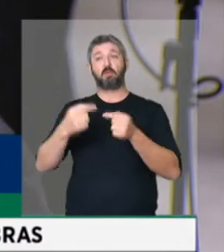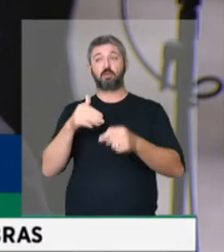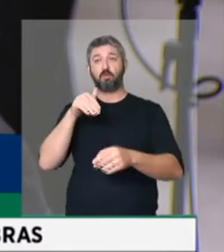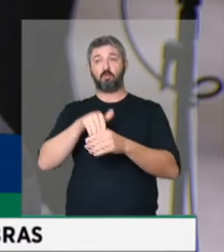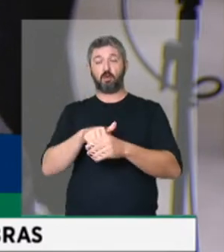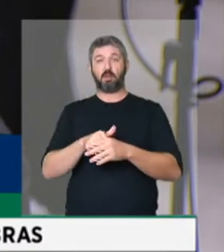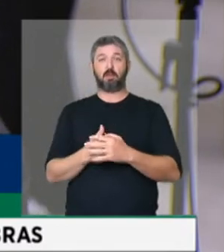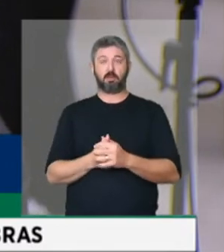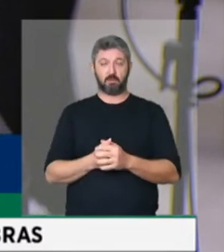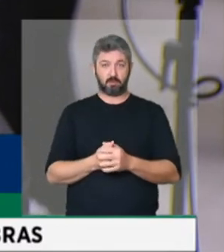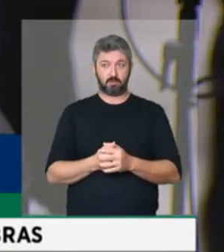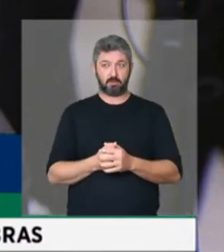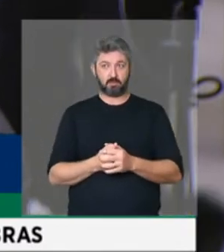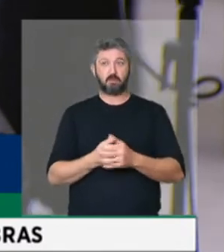CIÊNCIA DA PAUTA RESPECTIVO A LIDERANÇAS E DISTRIBUINDO-SE